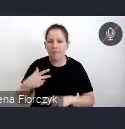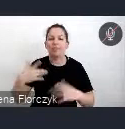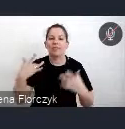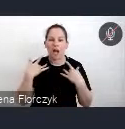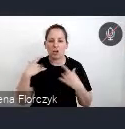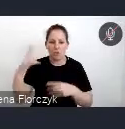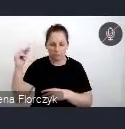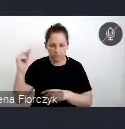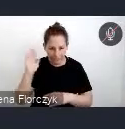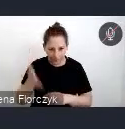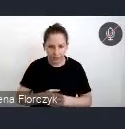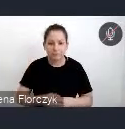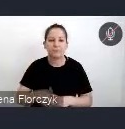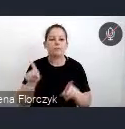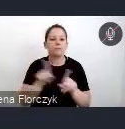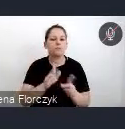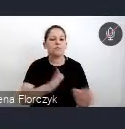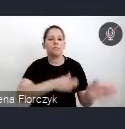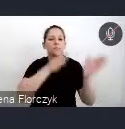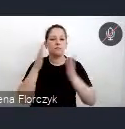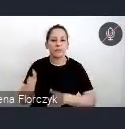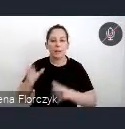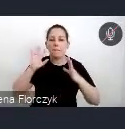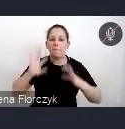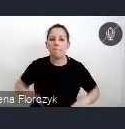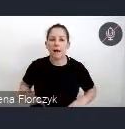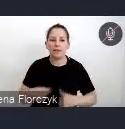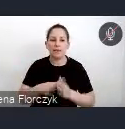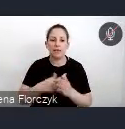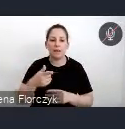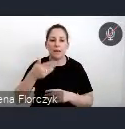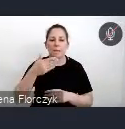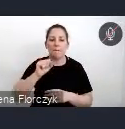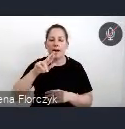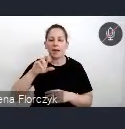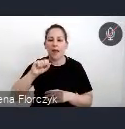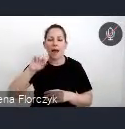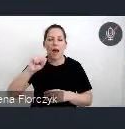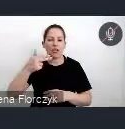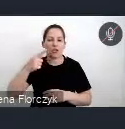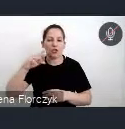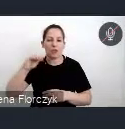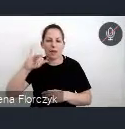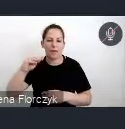A następnie pani Maria Andrzejewska z Centrum UNEP/GRIP w Warszawie.